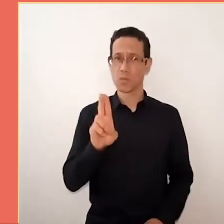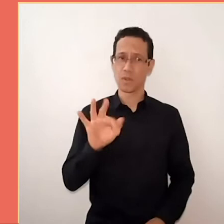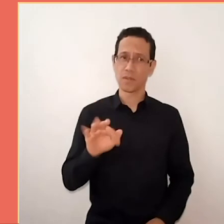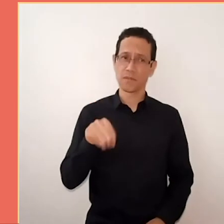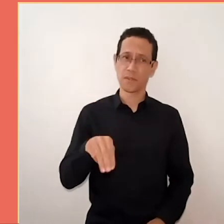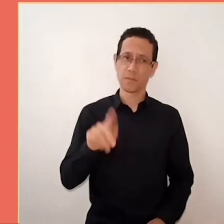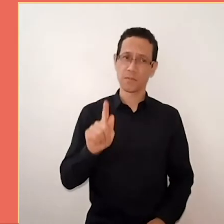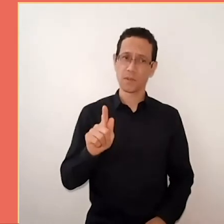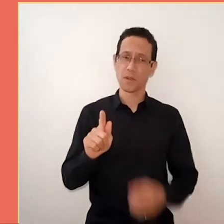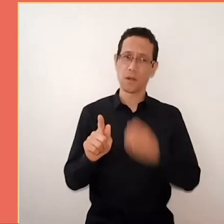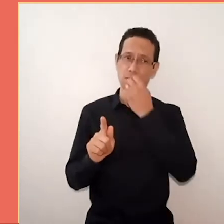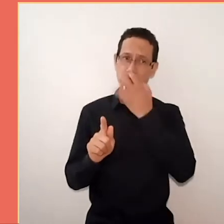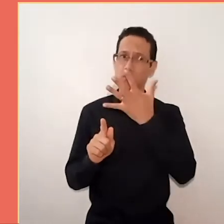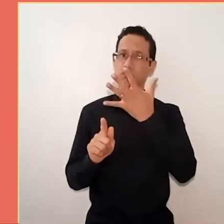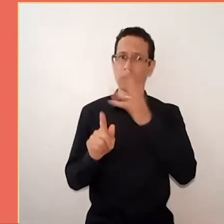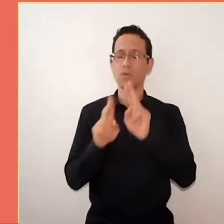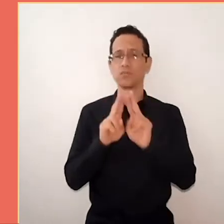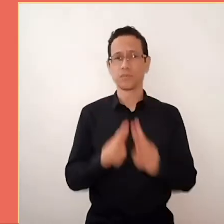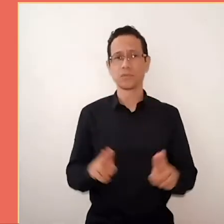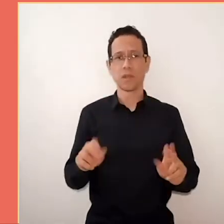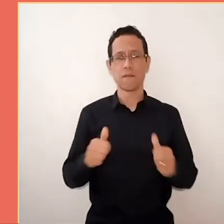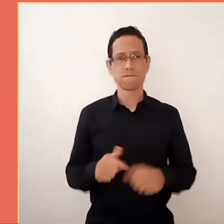ela é bem conceituada, o curso de pedagogia é um bom curso,